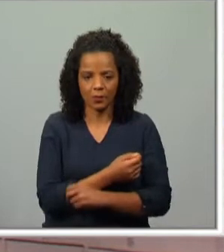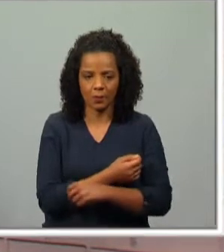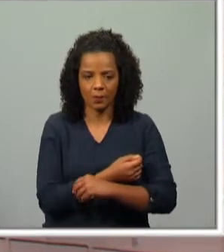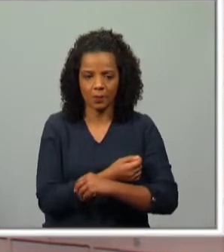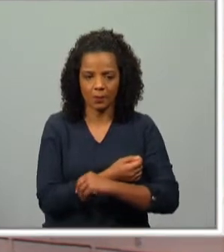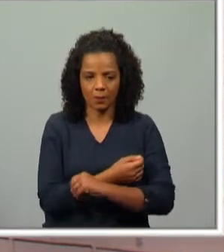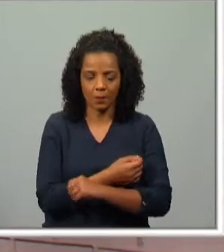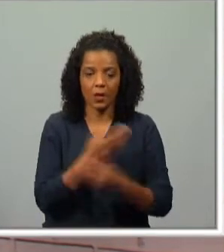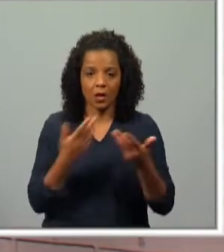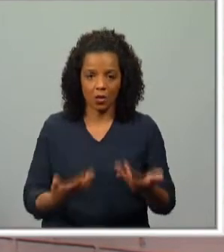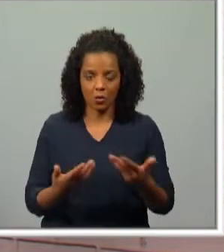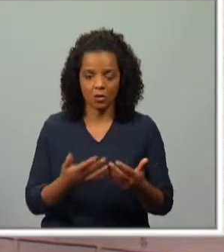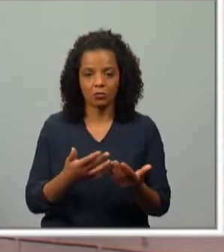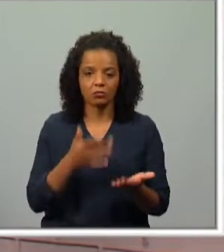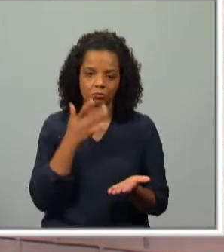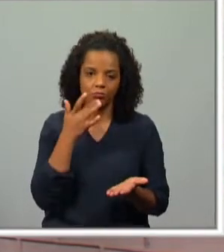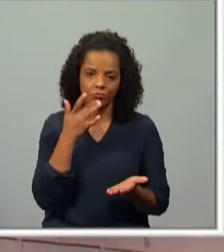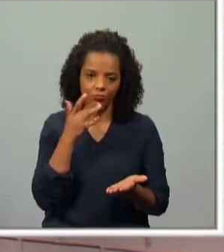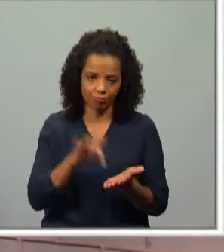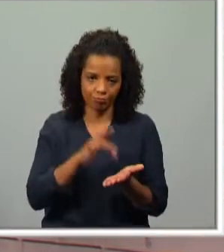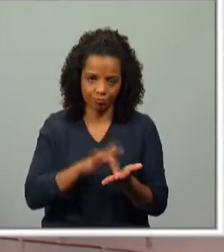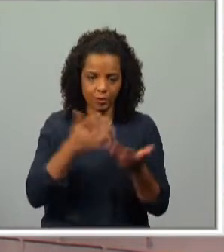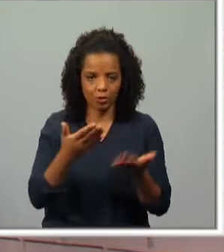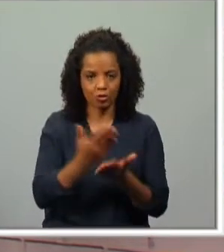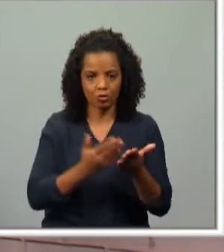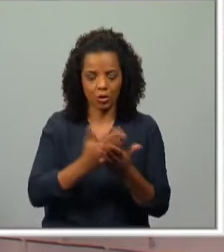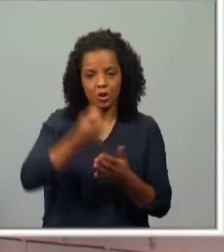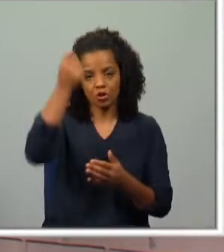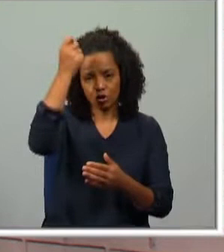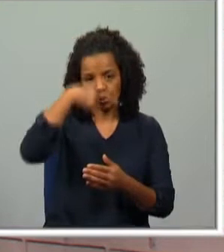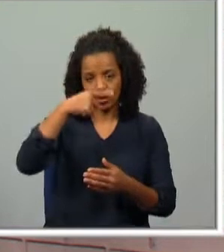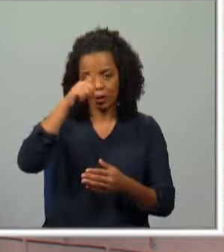de agora literária que estamos a estudar a história de uma gaivota e do gato que 從現在開始我們正在學習的文學作品海鷗和貓的故事